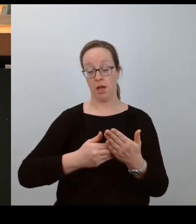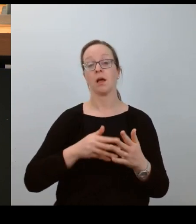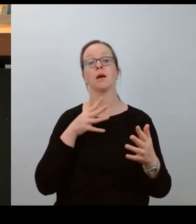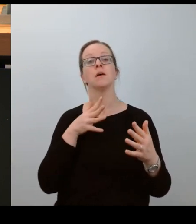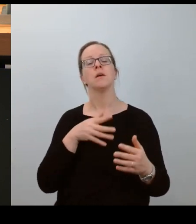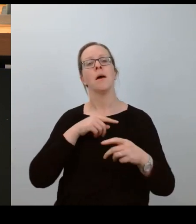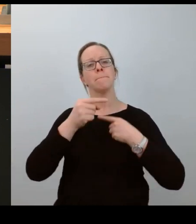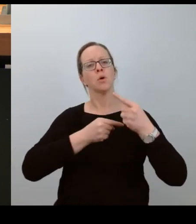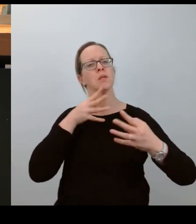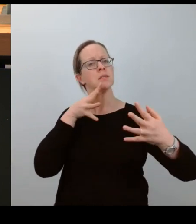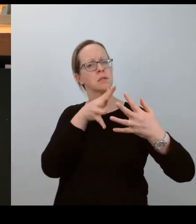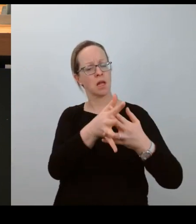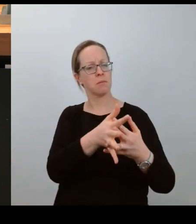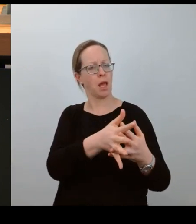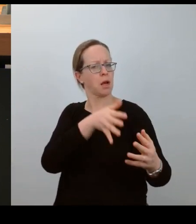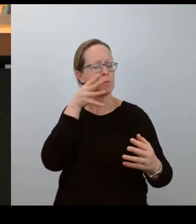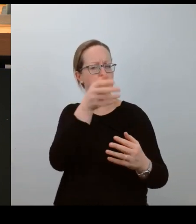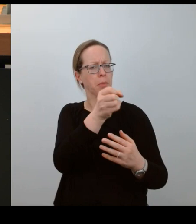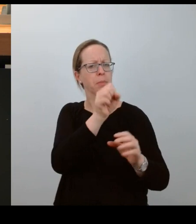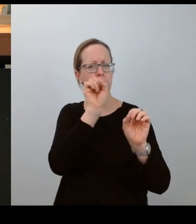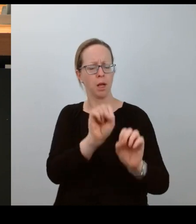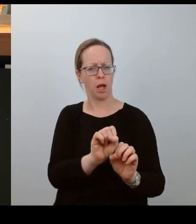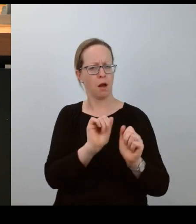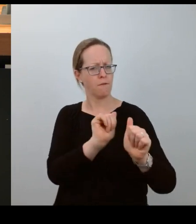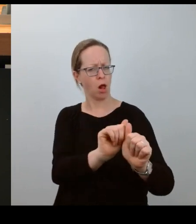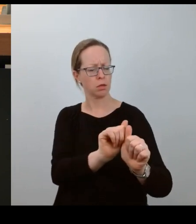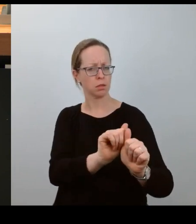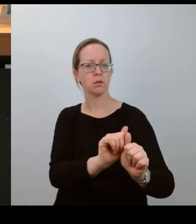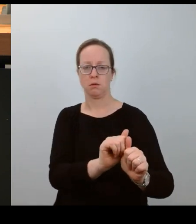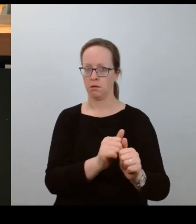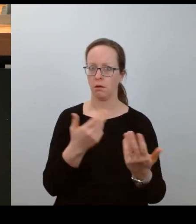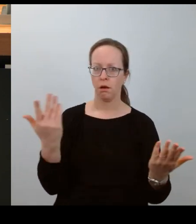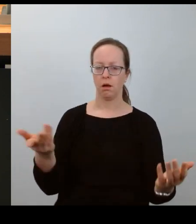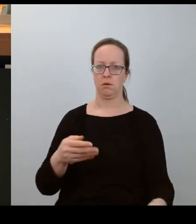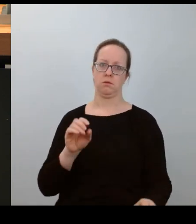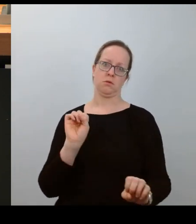Prozess aufgesetzt worden ist, dass man so etwas in einem Antrag formulieren mus, meine Damen und Herren! (Beifall)